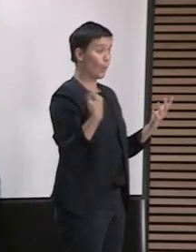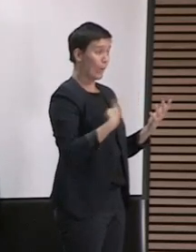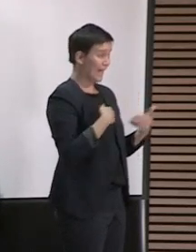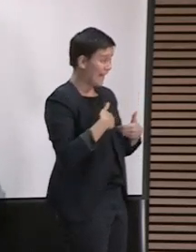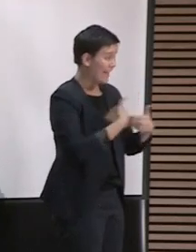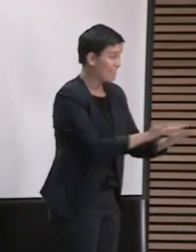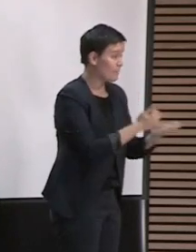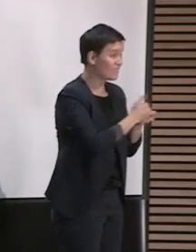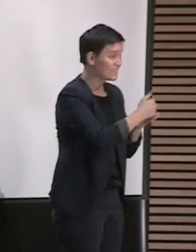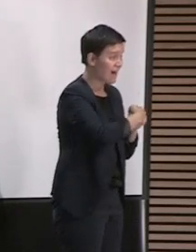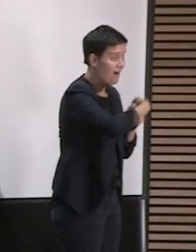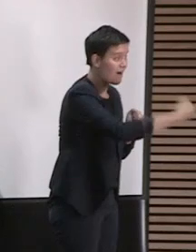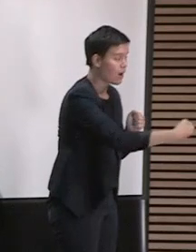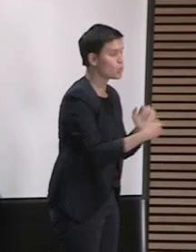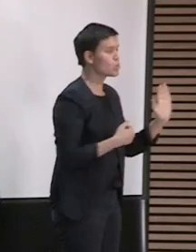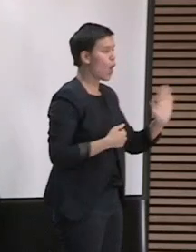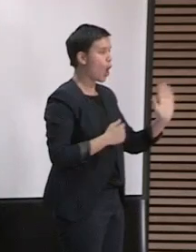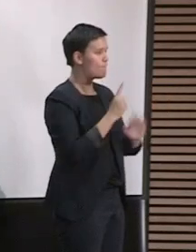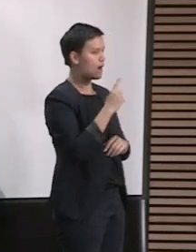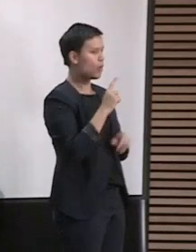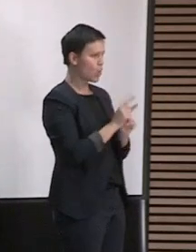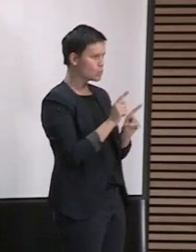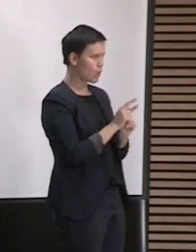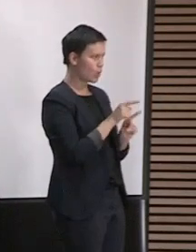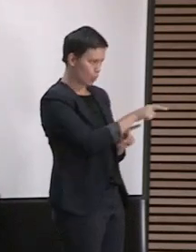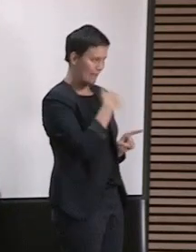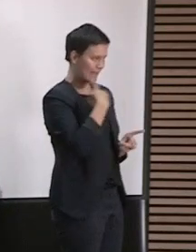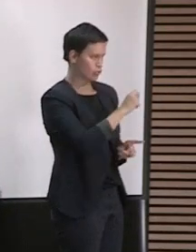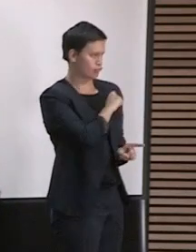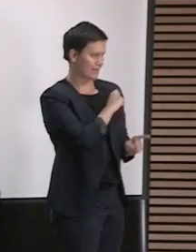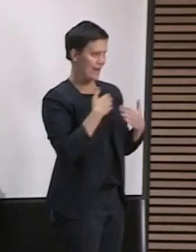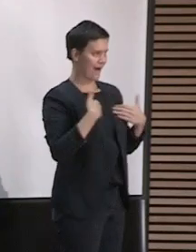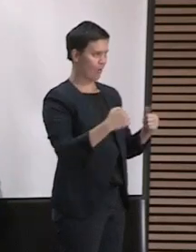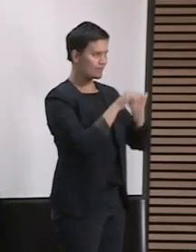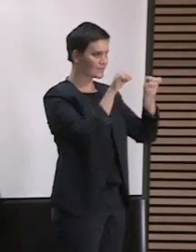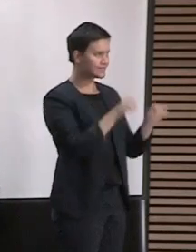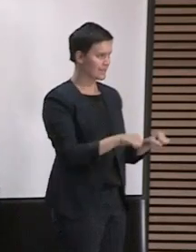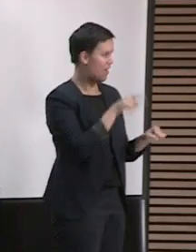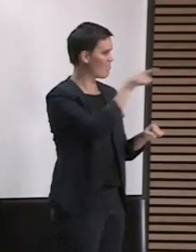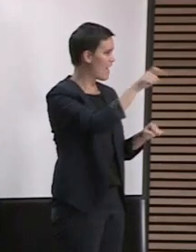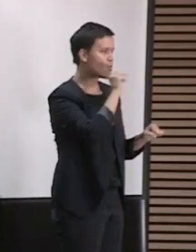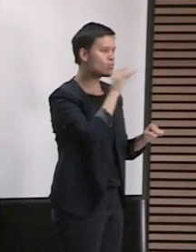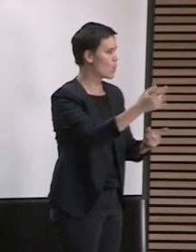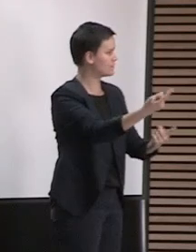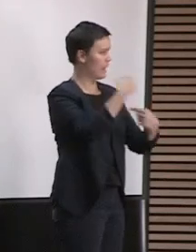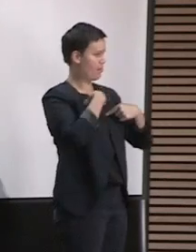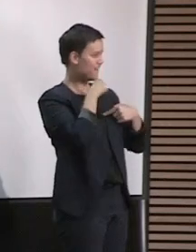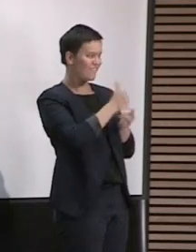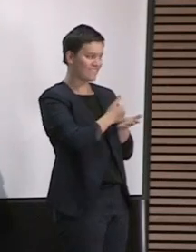whakaaro koe i tetahi huarahi ki te noho noho? GRANT Ehara tera i te mea noa na tatou i korero i te waa